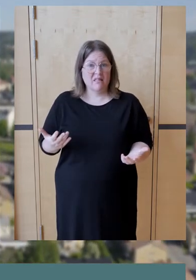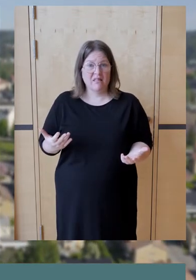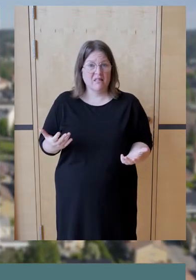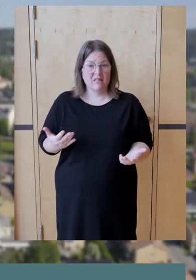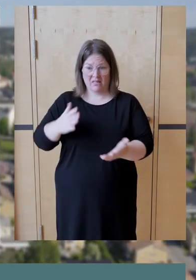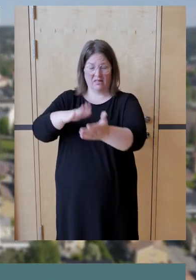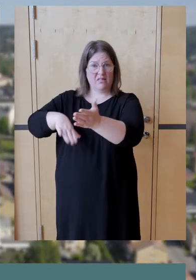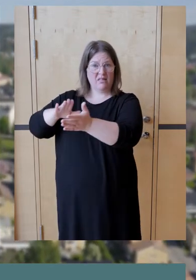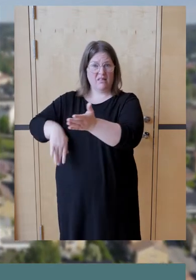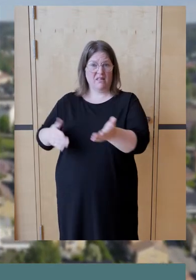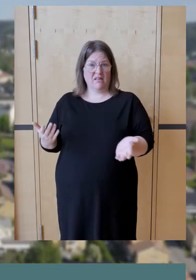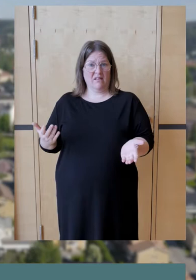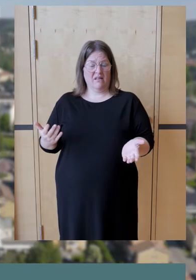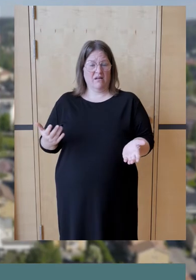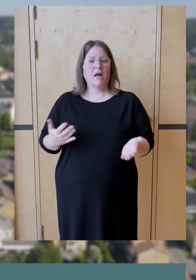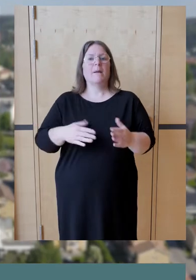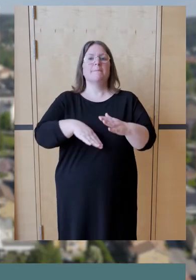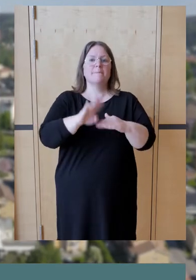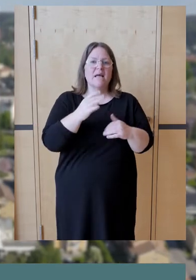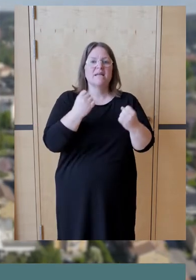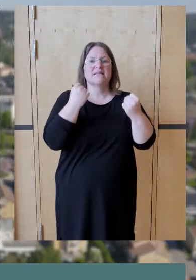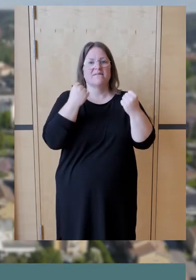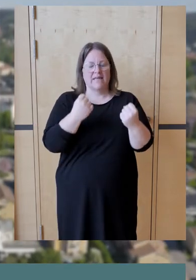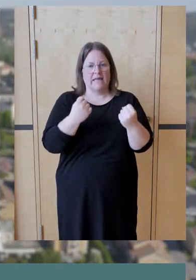Har antalet lägenheter Som har allt